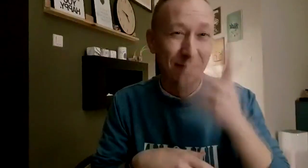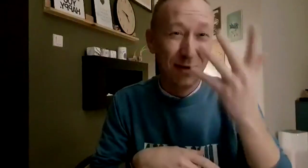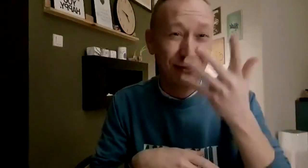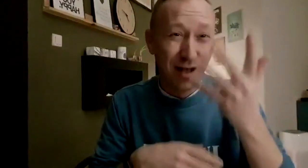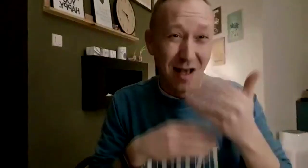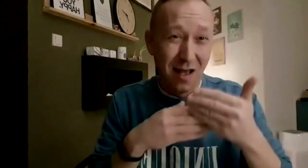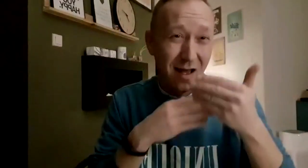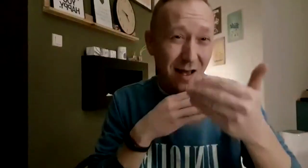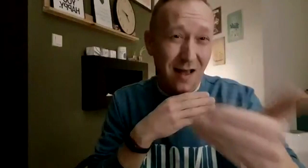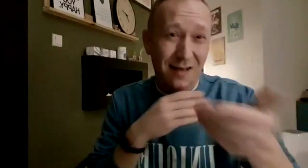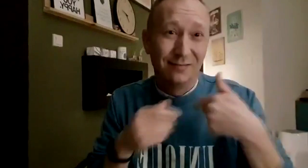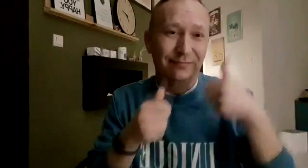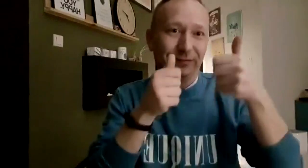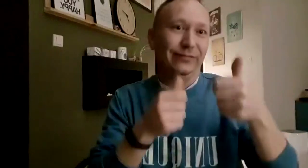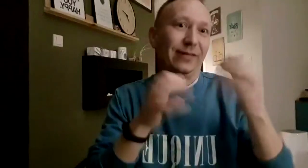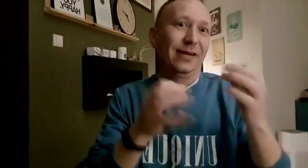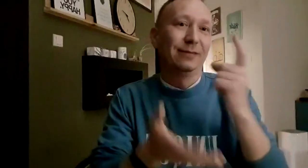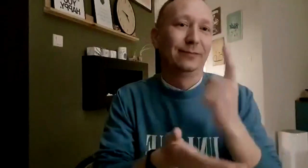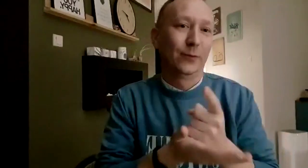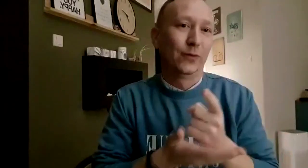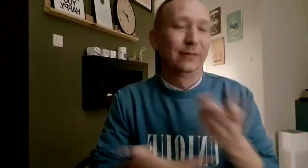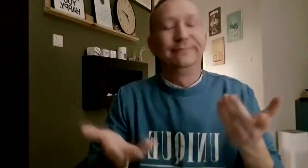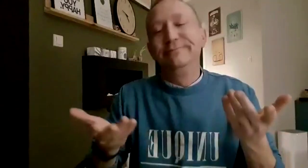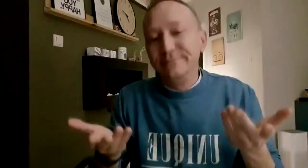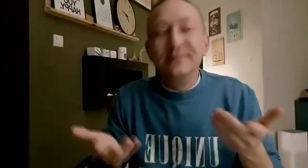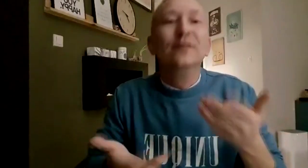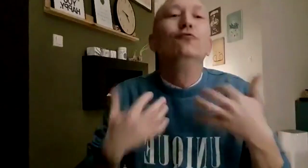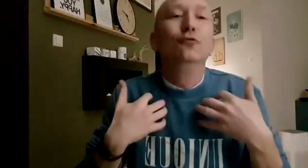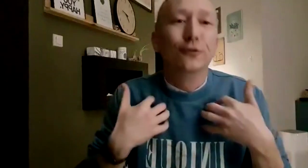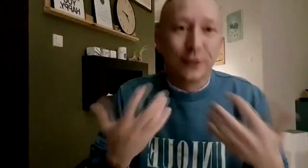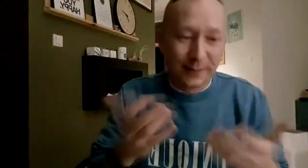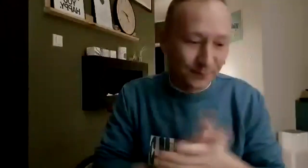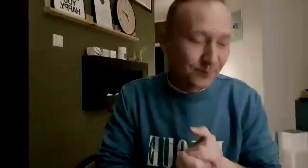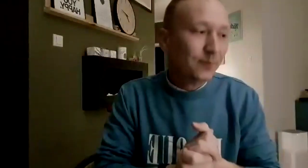Pięć lat zleciało i teraz powiesiłem, udało się wreszcie, no cóż, samo życie.